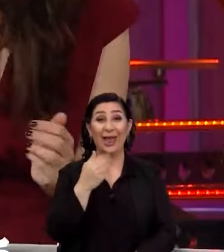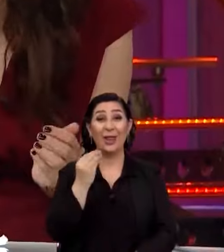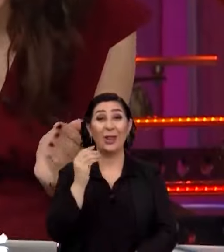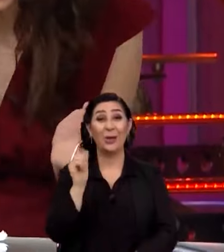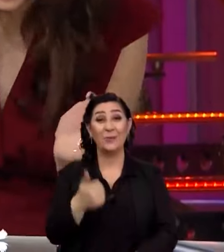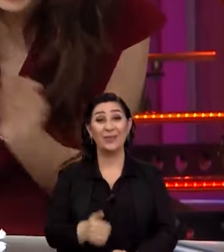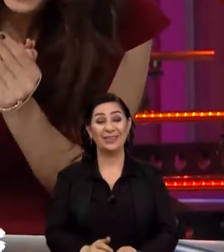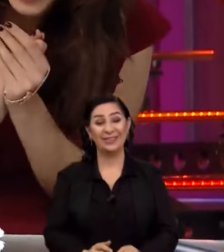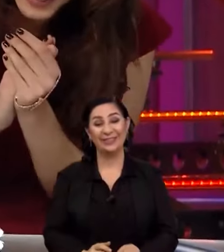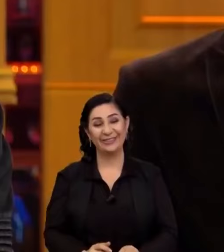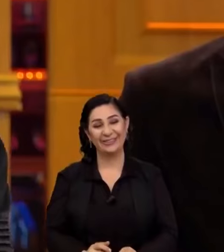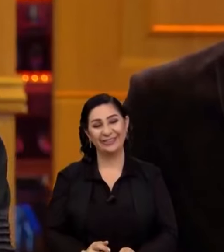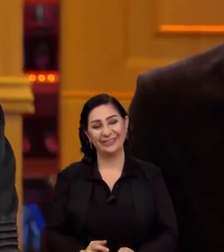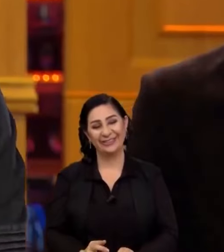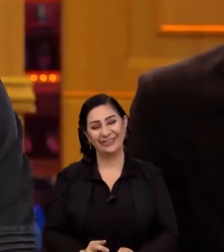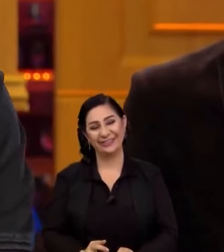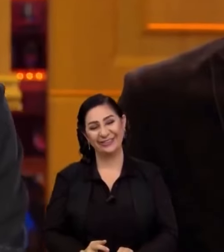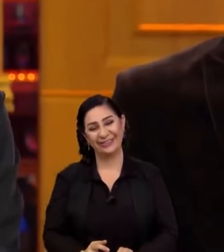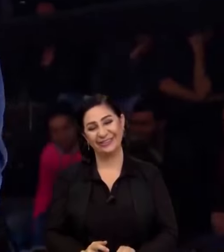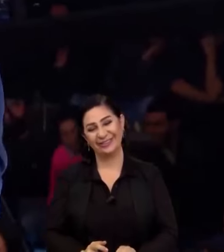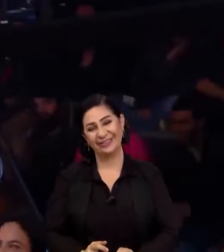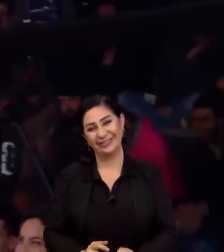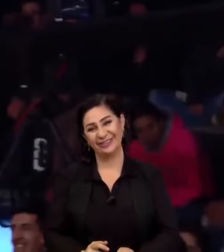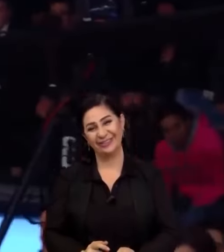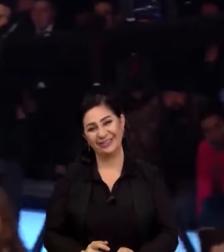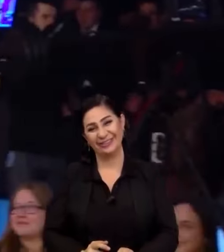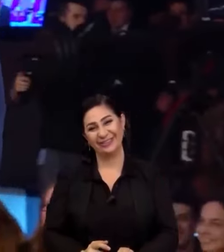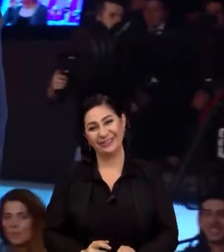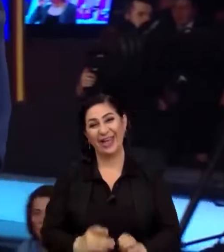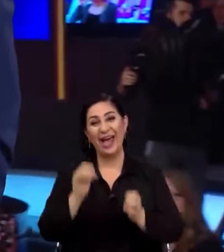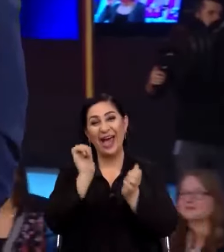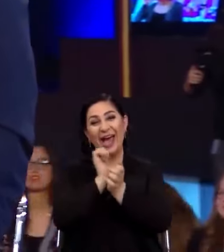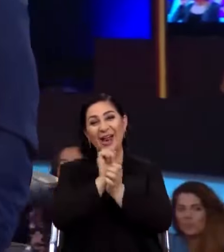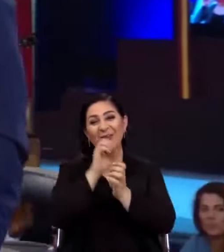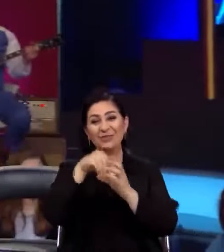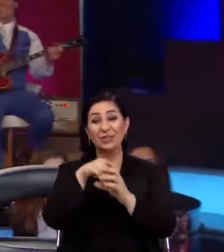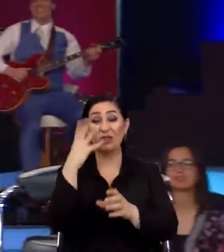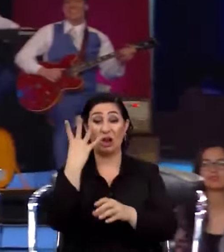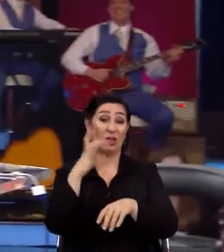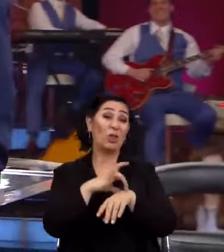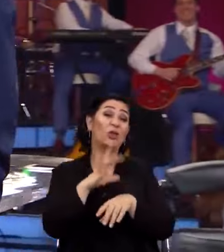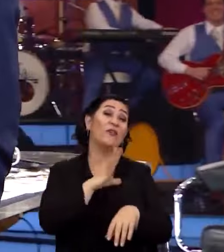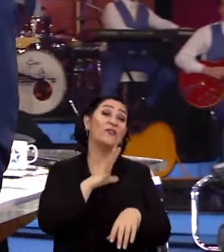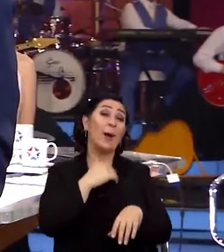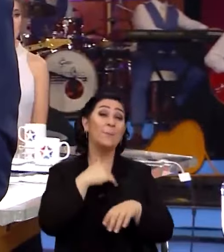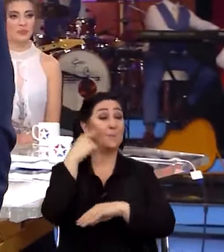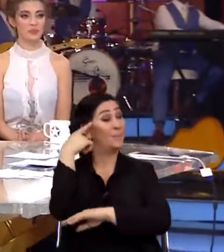şey Cerrah kesildi Ailemde Ailemde 4 tane doktor var bu da beni ordinarius